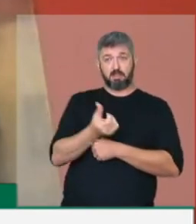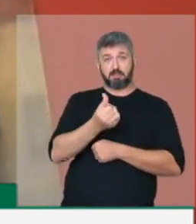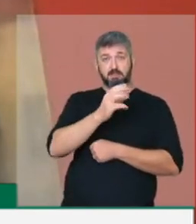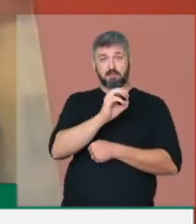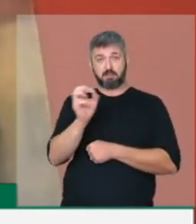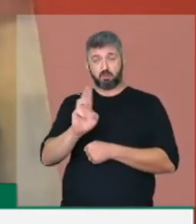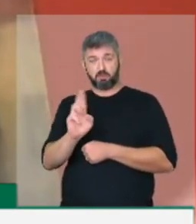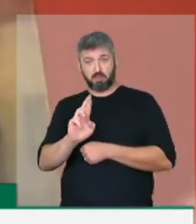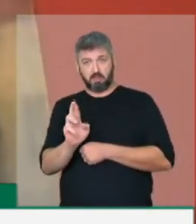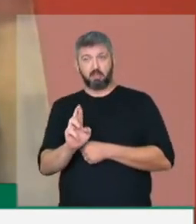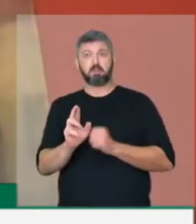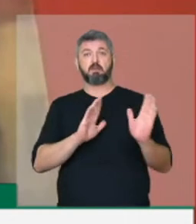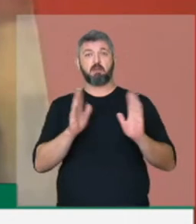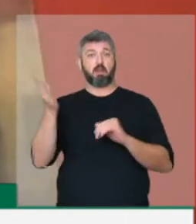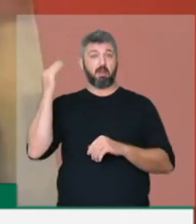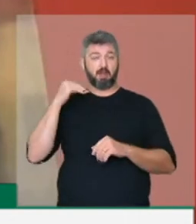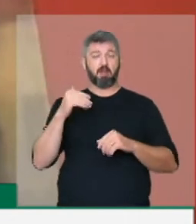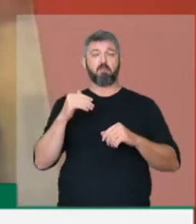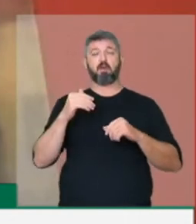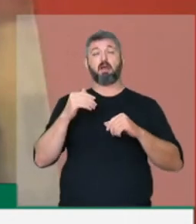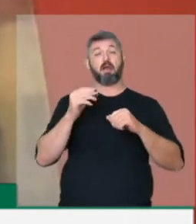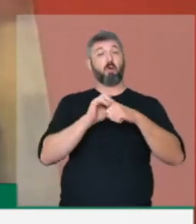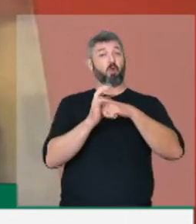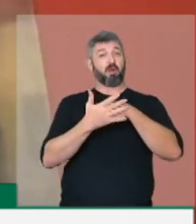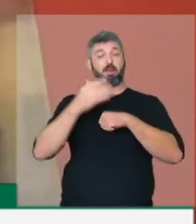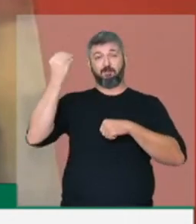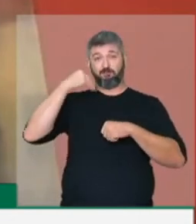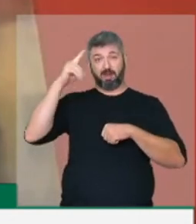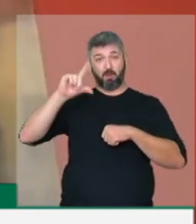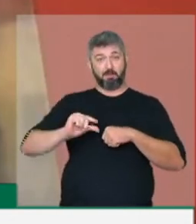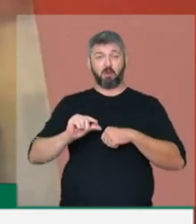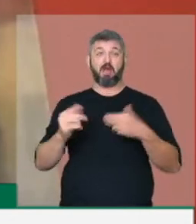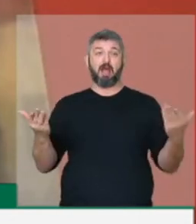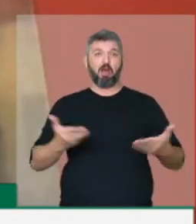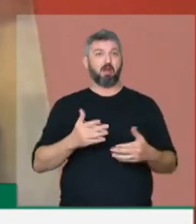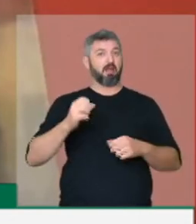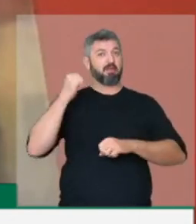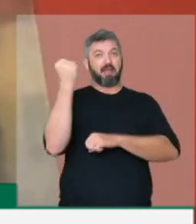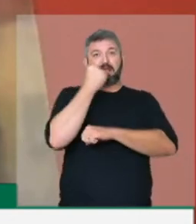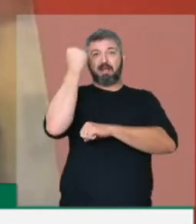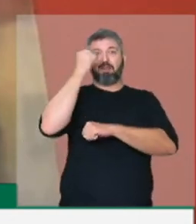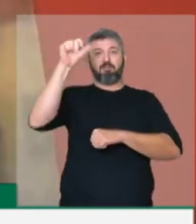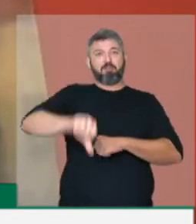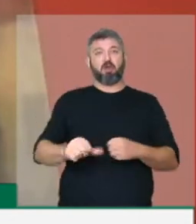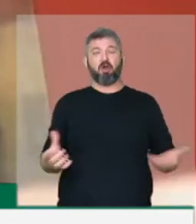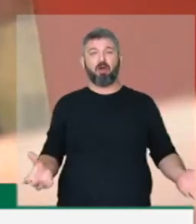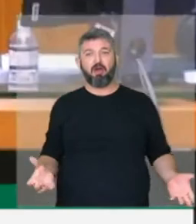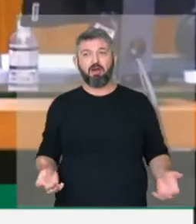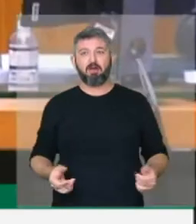PASSADO INCLUSIVE QUANDO A PANDEMIA ERA MENOR DO QUE AGORA. ESTA É A PRIORIDADE QUE A CÂMARA-- [INTERRUPÇÃO NO ÁUDIO] -- [PRESIDENTE]: